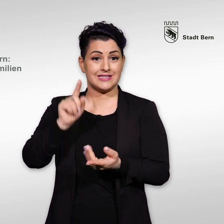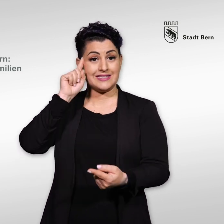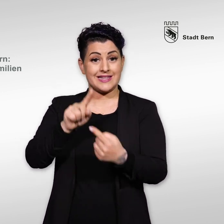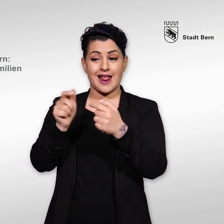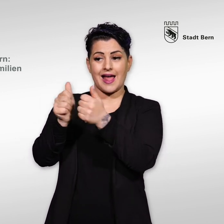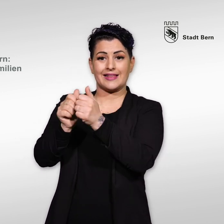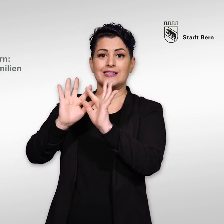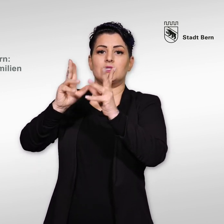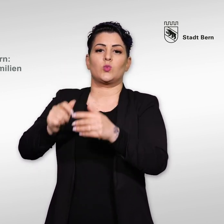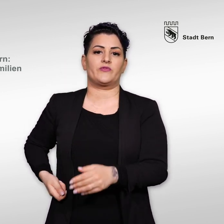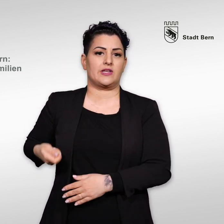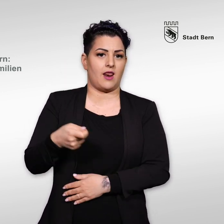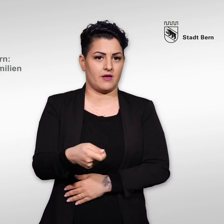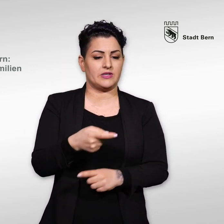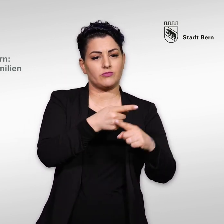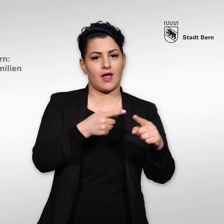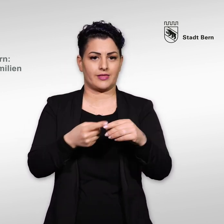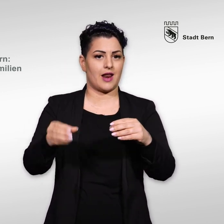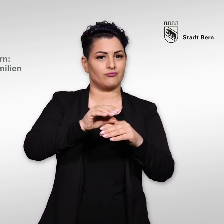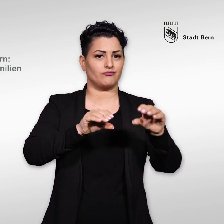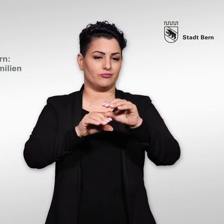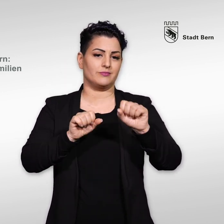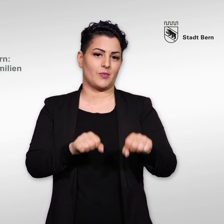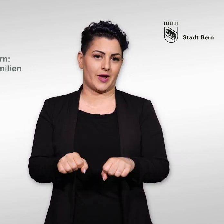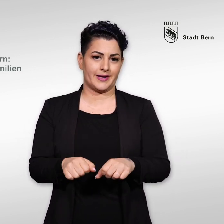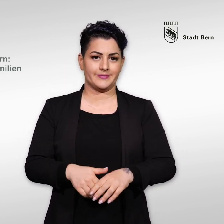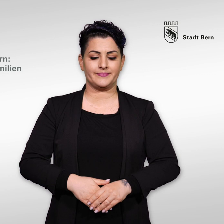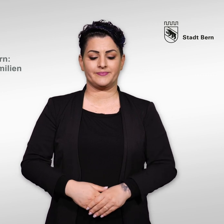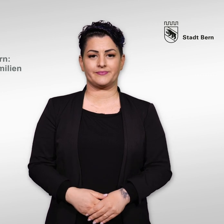damit die Eltern nicht so viel bezahlen müssen.